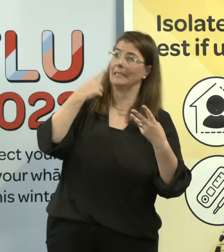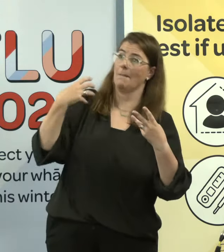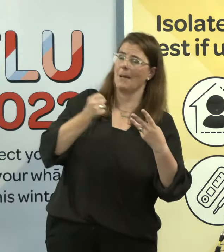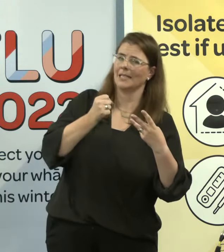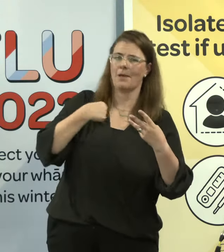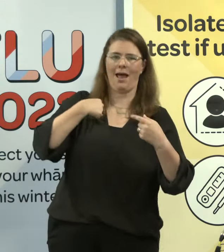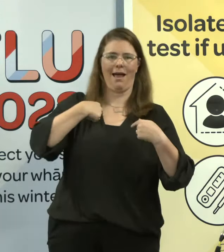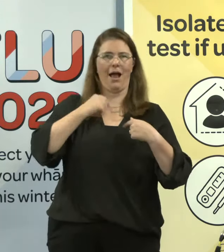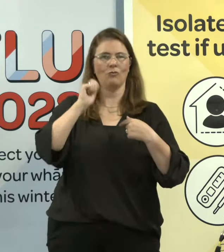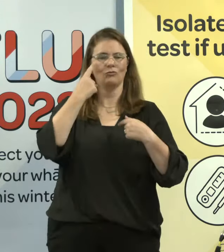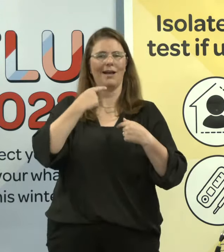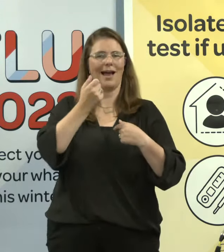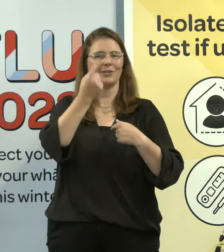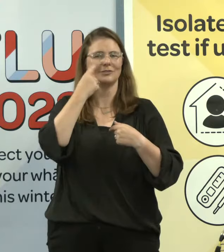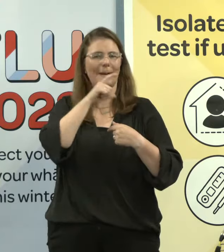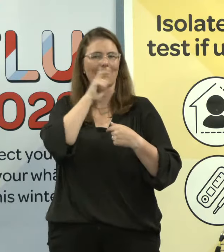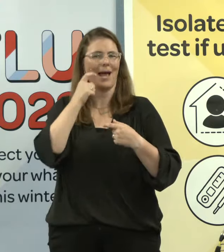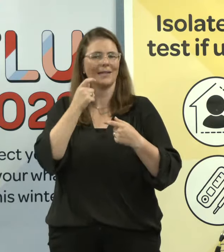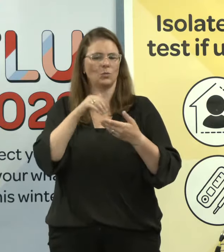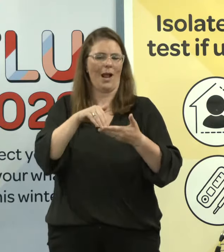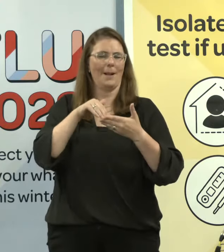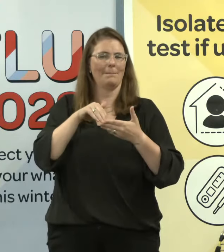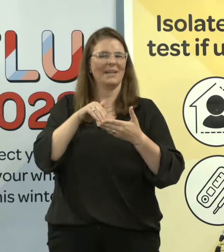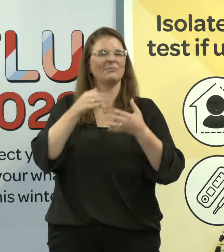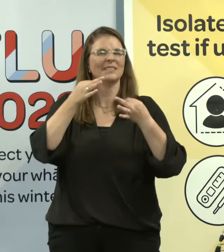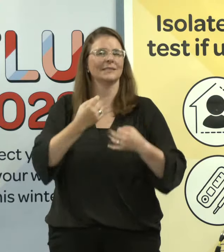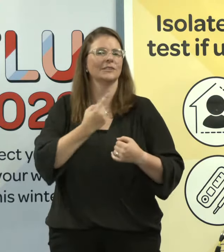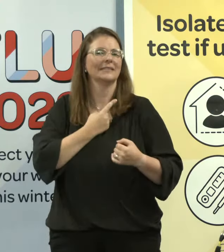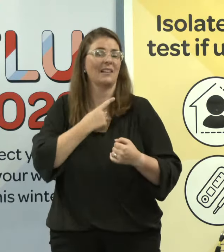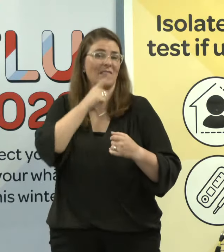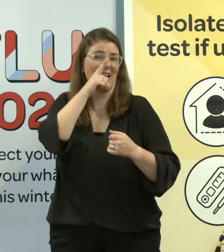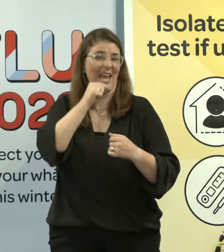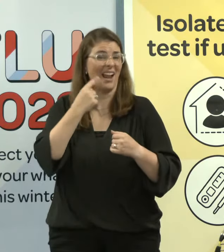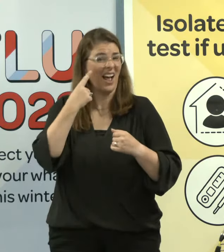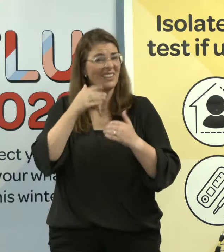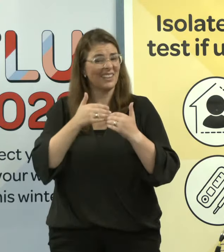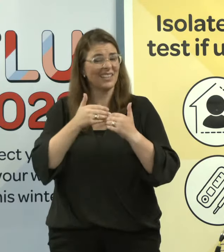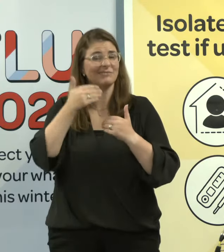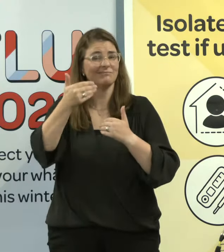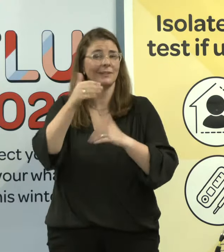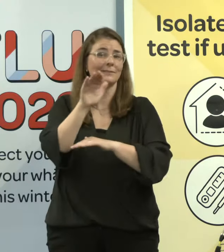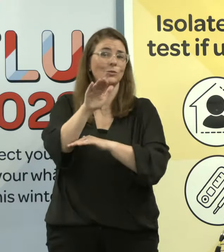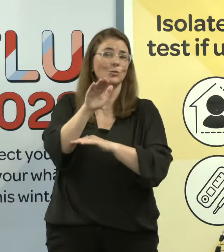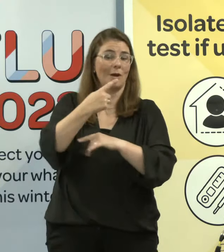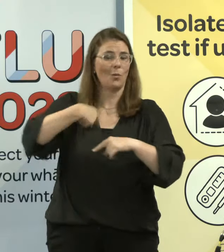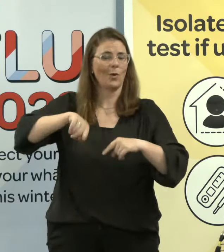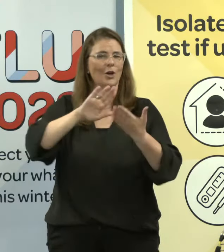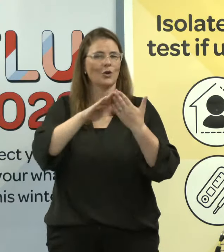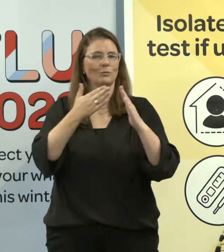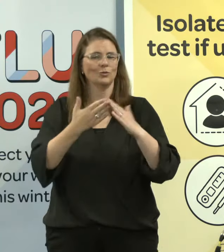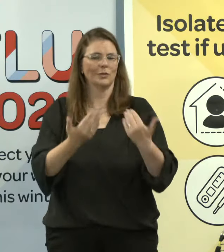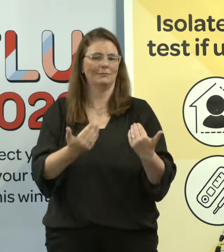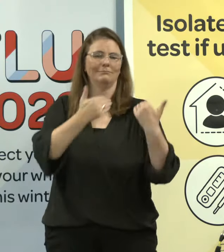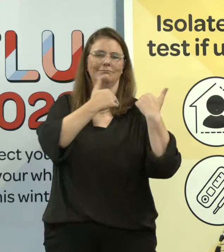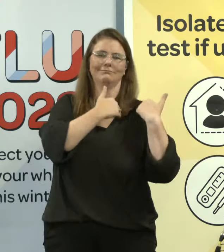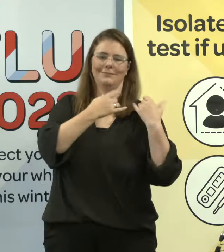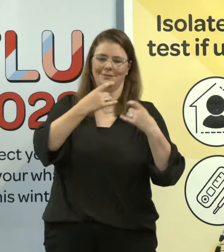mohio me te maioha ki nga painga ka kawea mai e te kanohi kanohi. Kaore pea he tikanga ki te mau